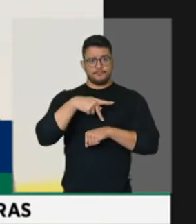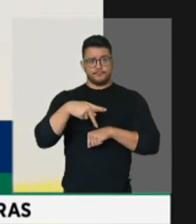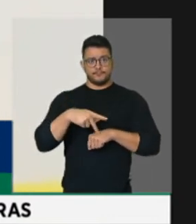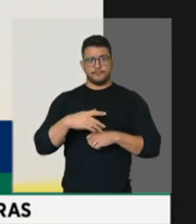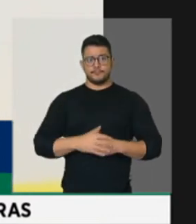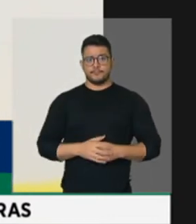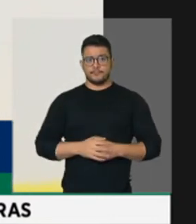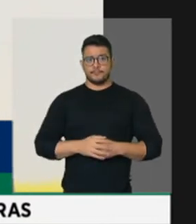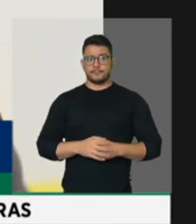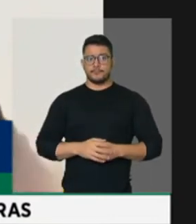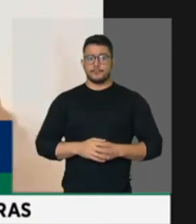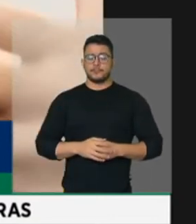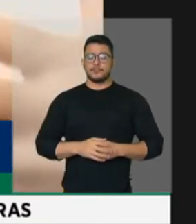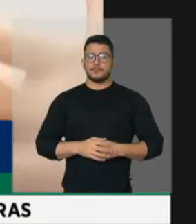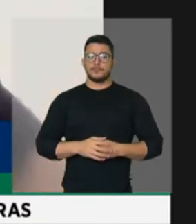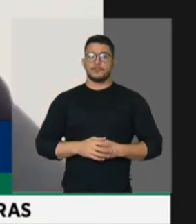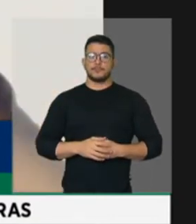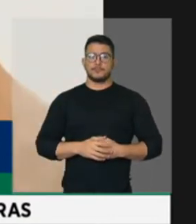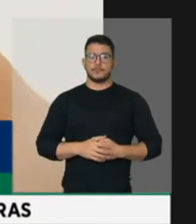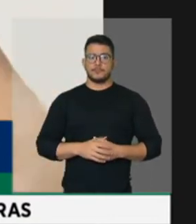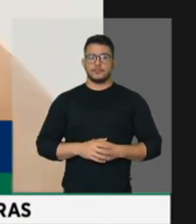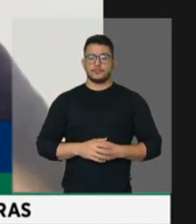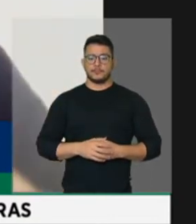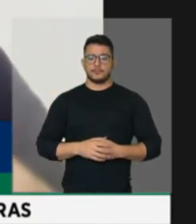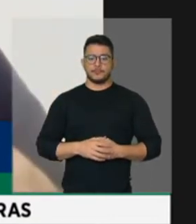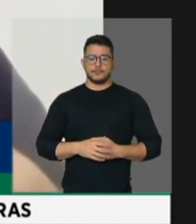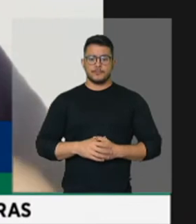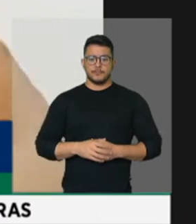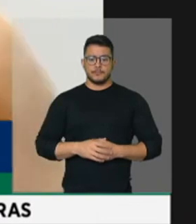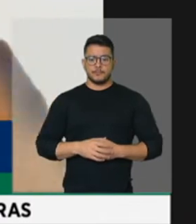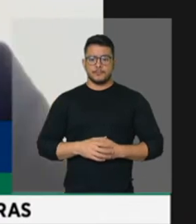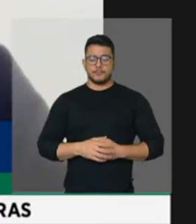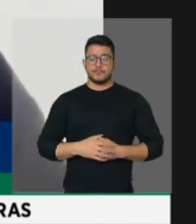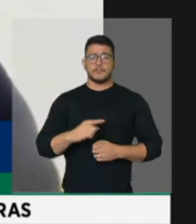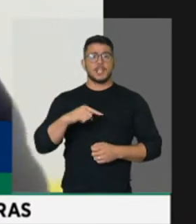NASCIMENTO NÃO, É O MAR MUERTE. SENHOR PRESIDENTE... É MUITO DURO... VERIFICAR... O QUE ESTÁ ACONTECENDO NO